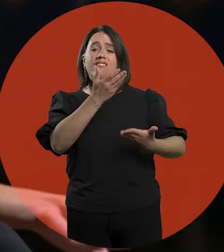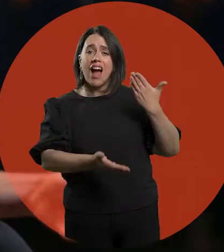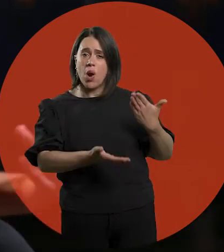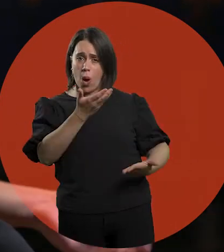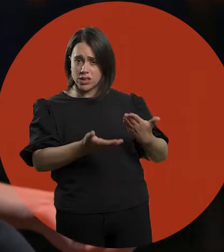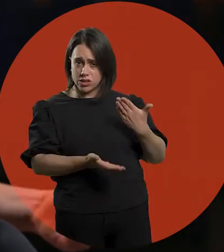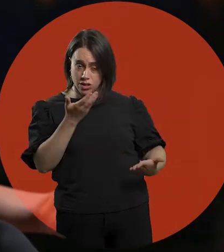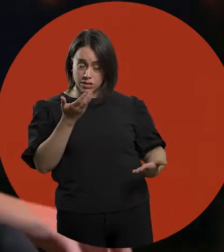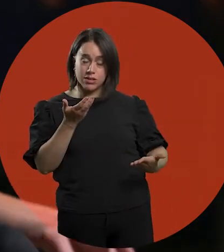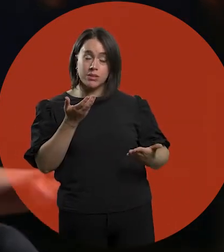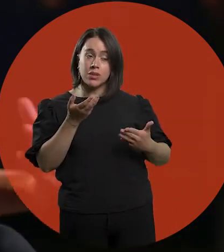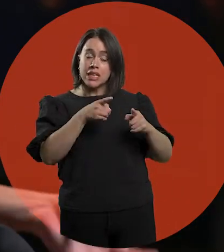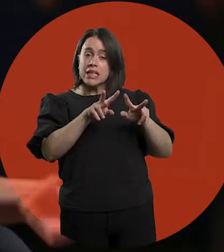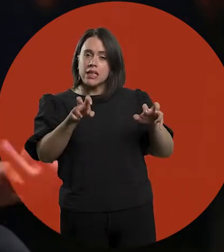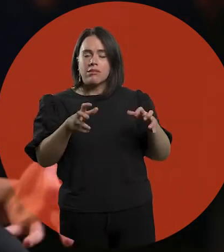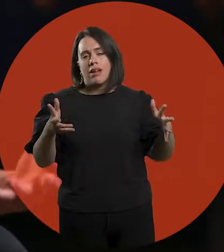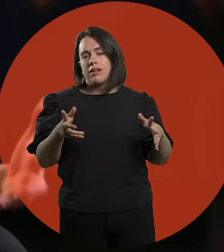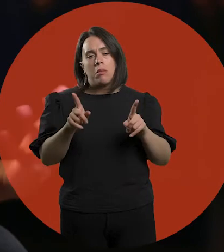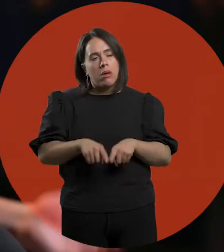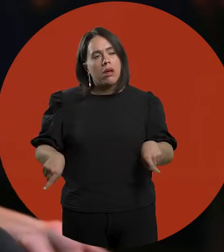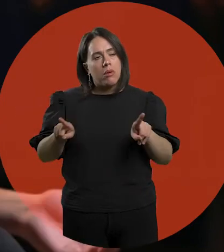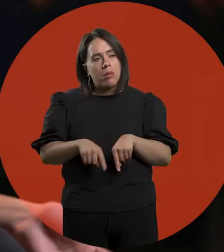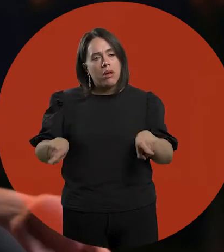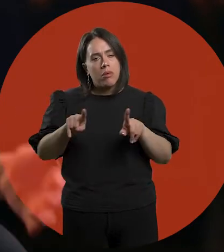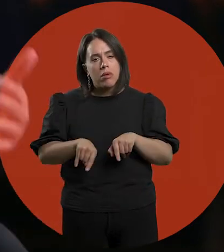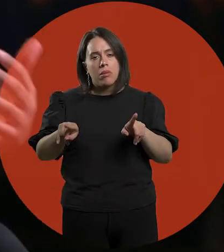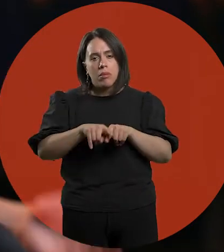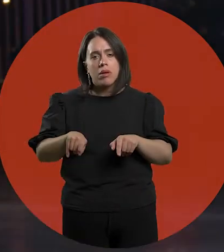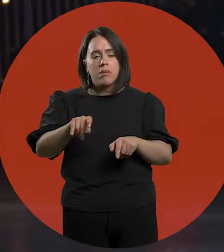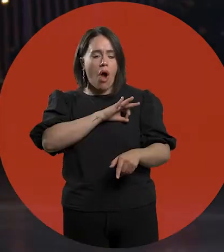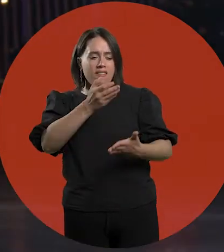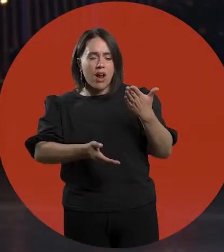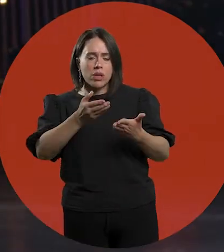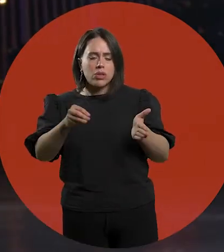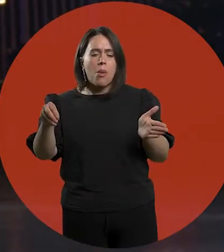Que también, que te evalúen siempre de la misma manera, a veces aburre.